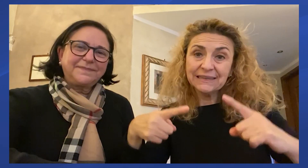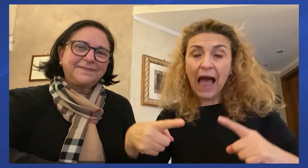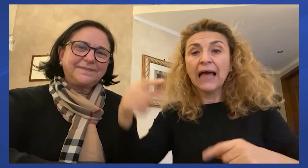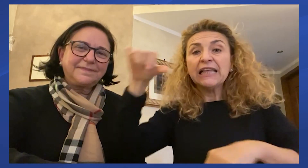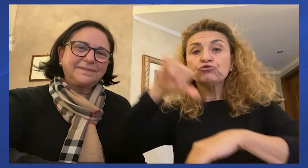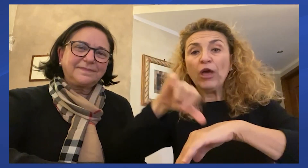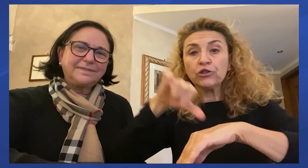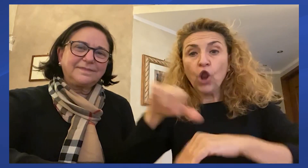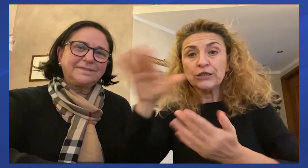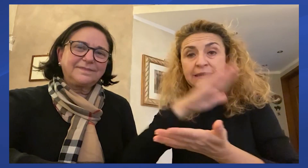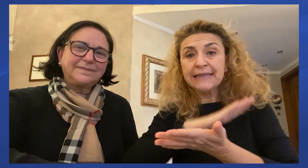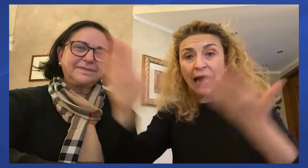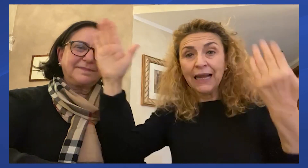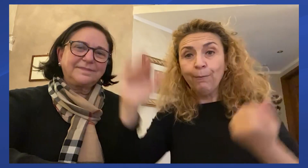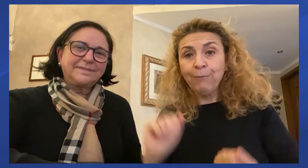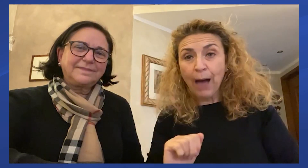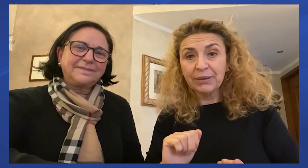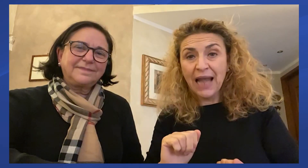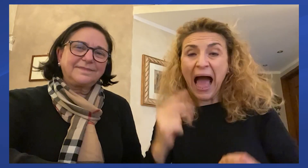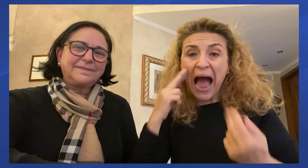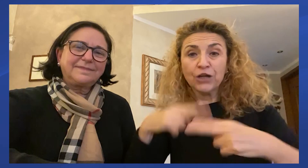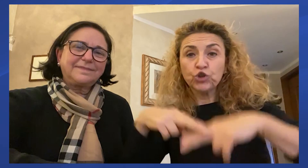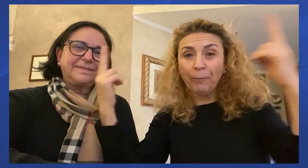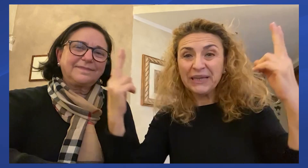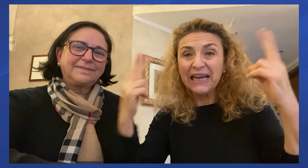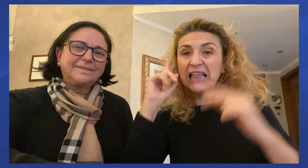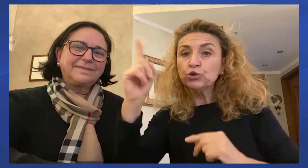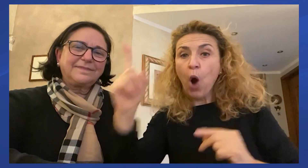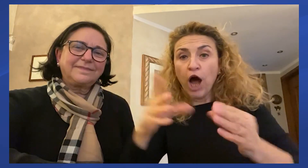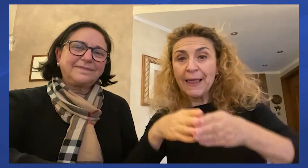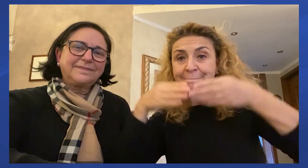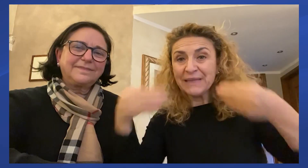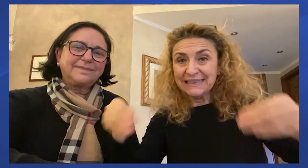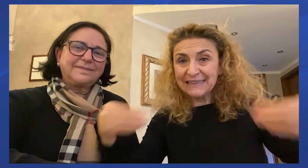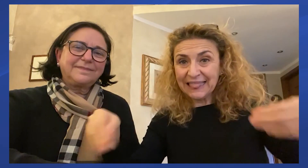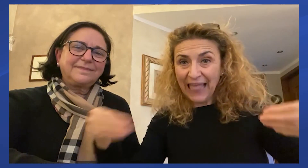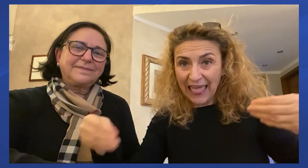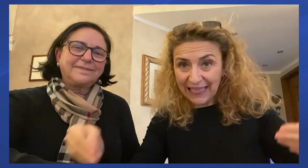nel centro di San Babila per scoprire i suoi misteri.